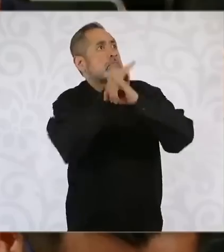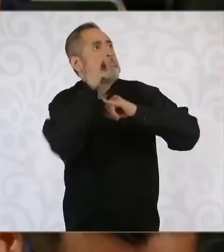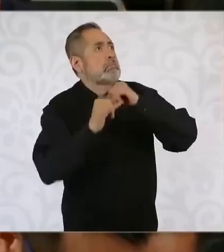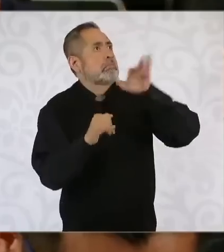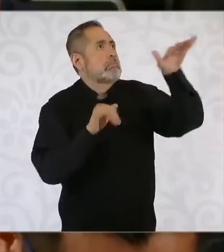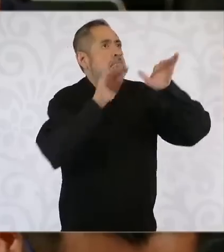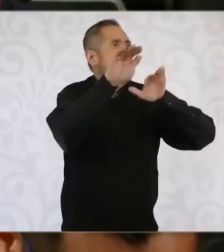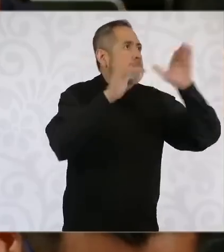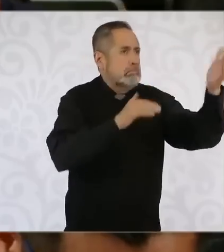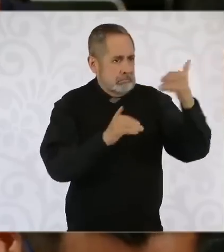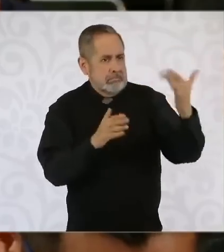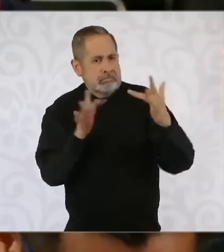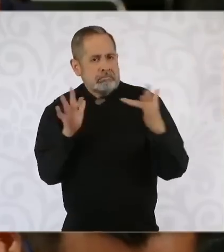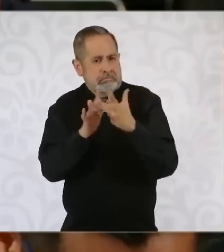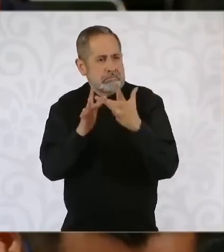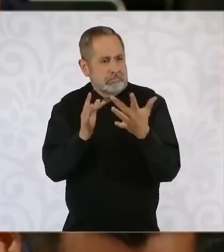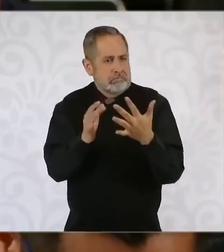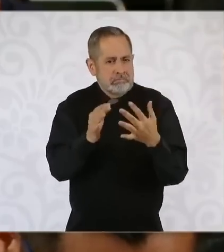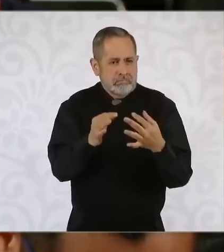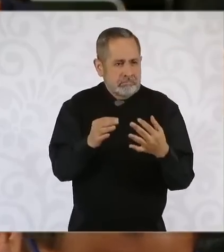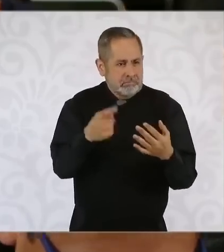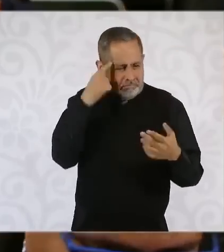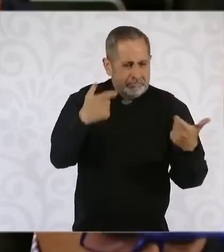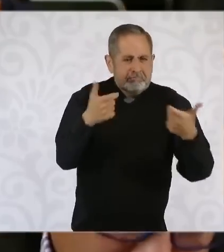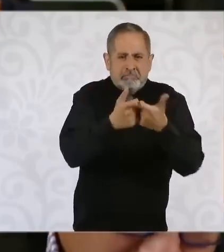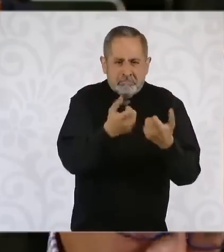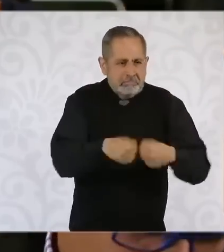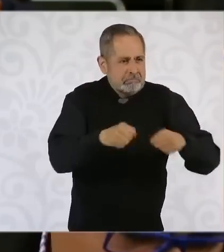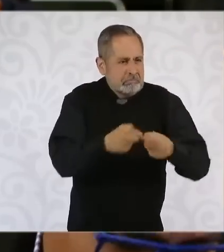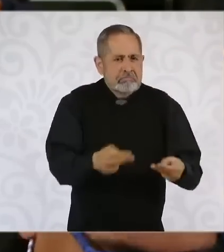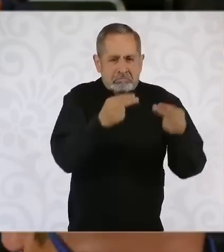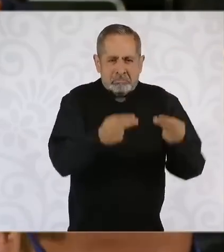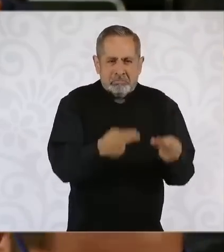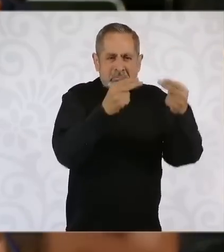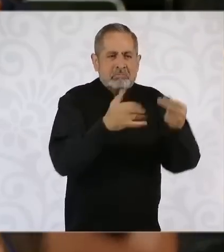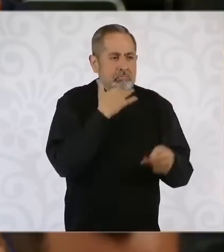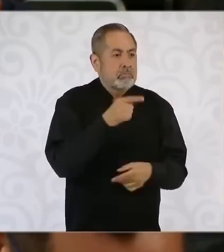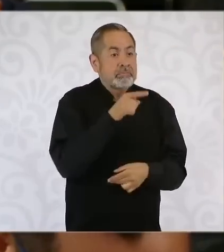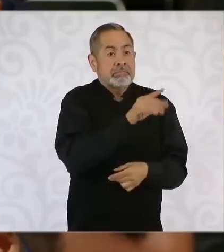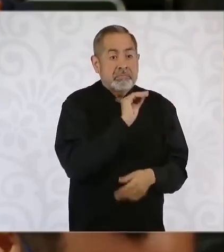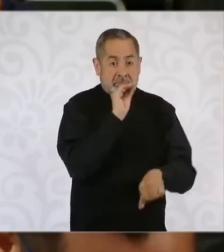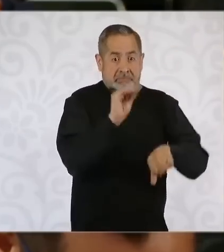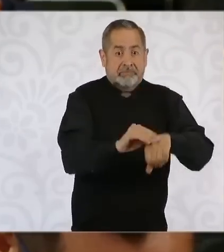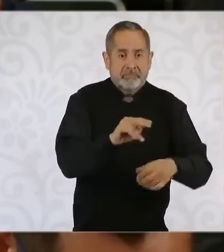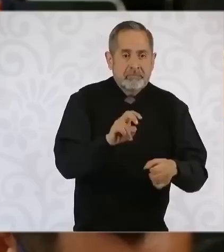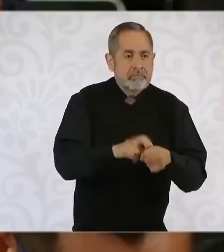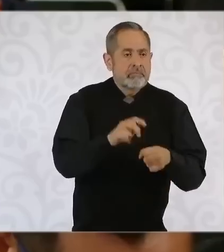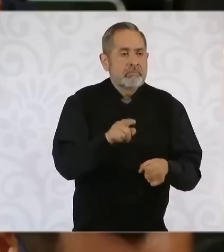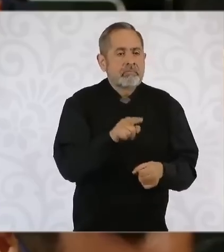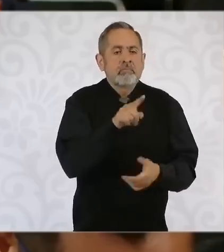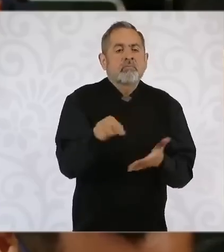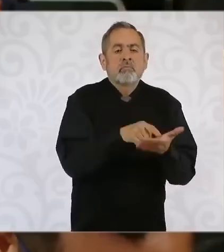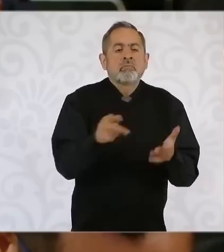puesto y y y trajo una inversión Agua Prieta con muchas irregularidades porque también ya